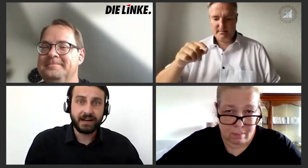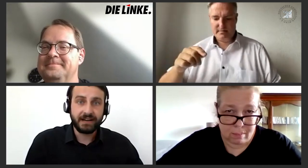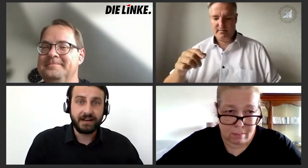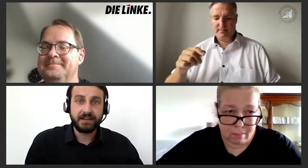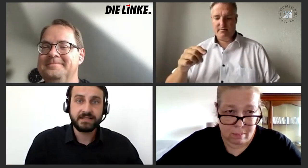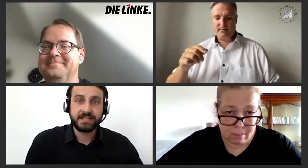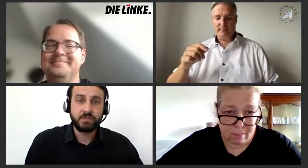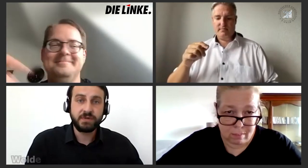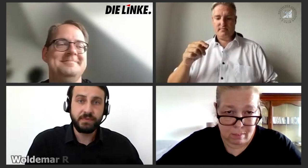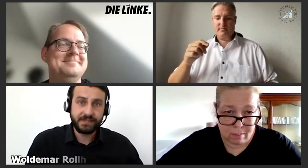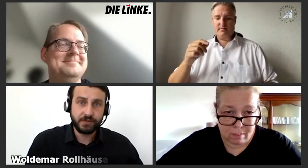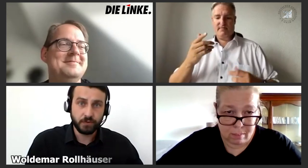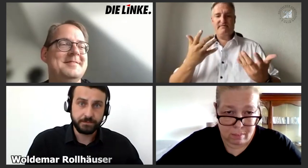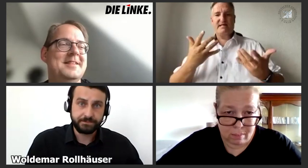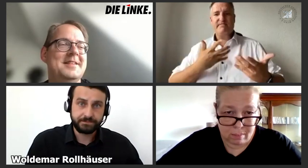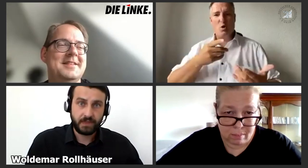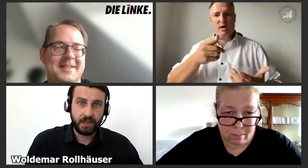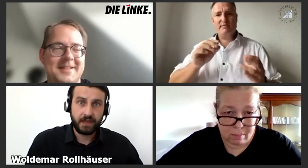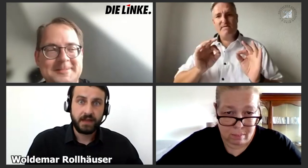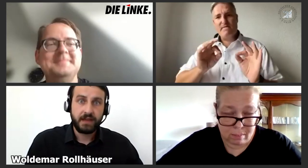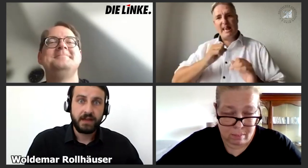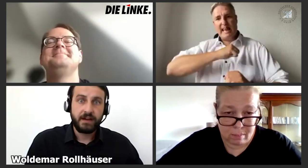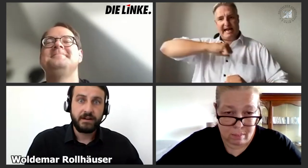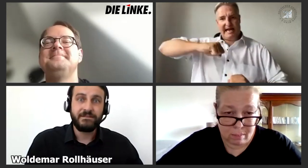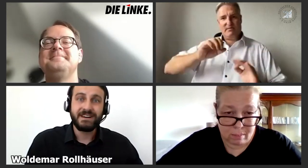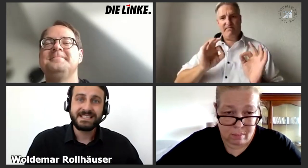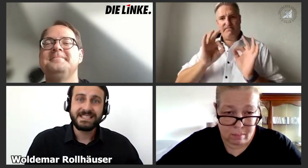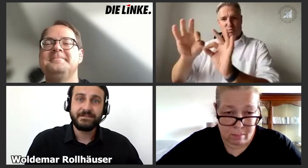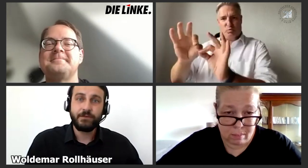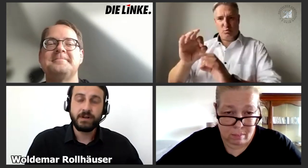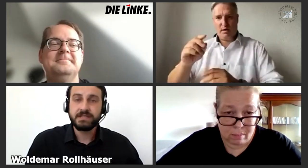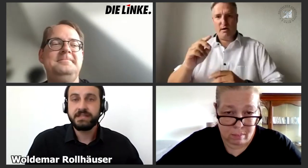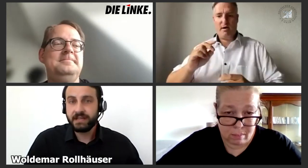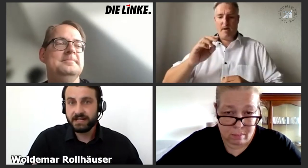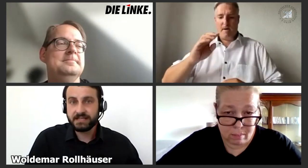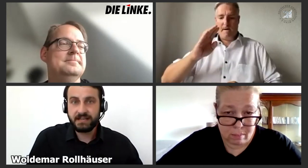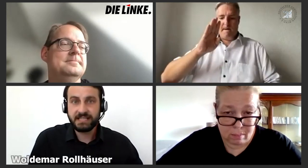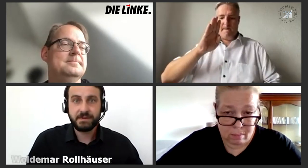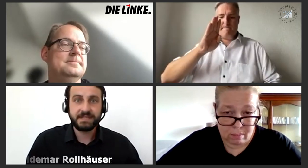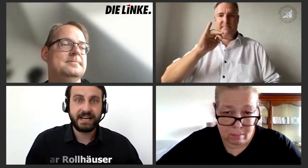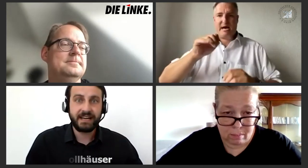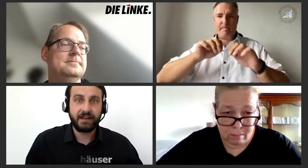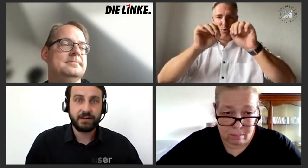Ja, dann kommen wir zur dritten Frage. Es geht um die Bildung. Was wollen Sie als